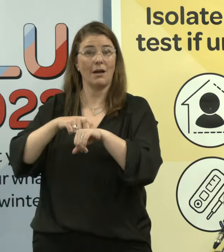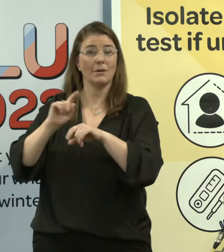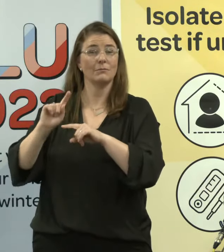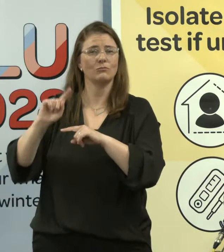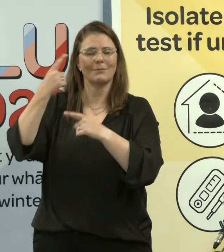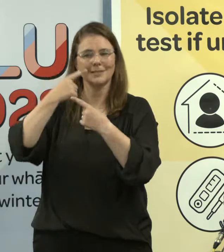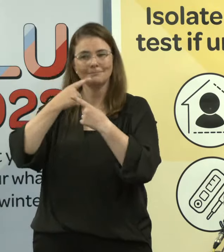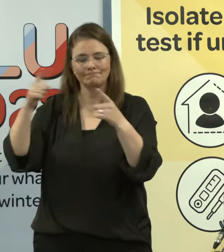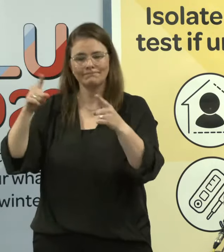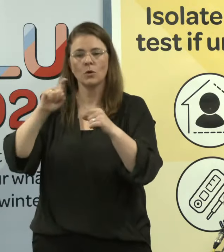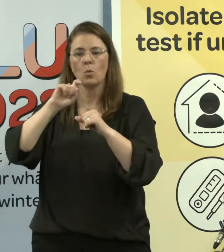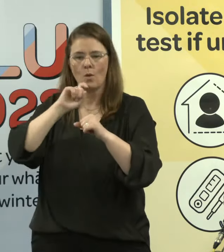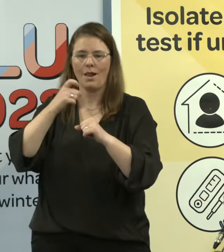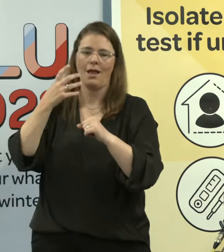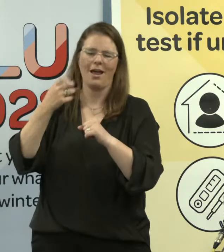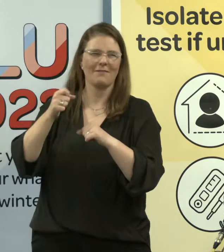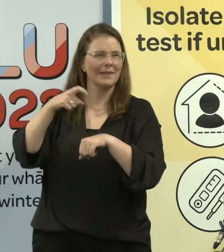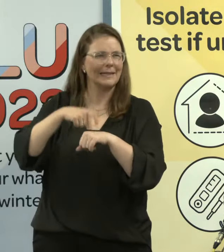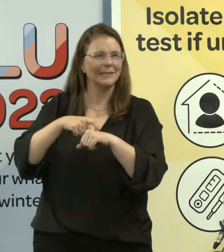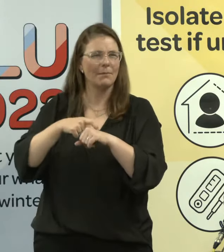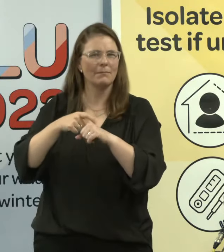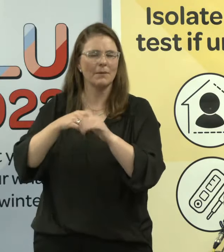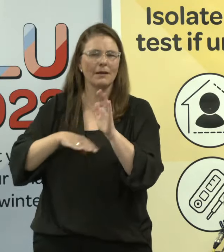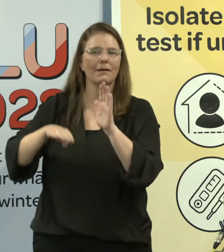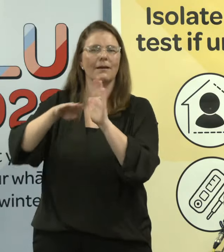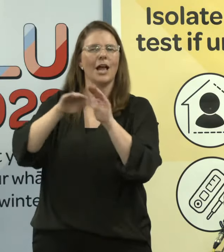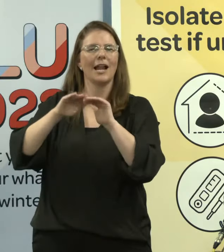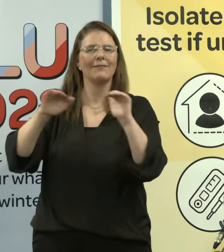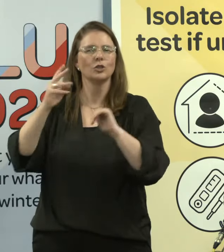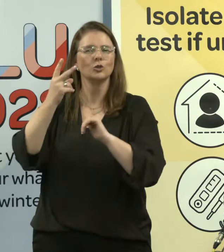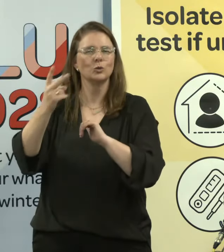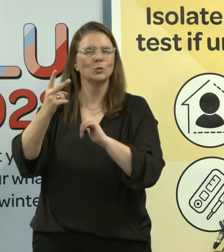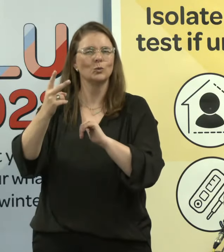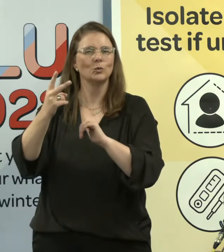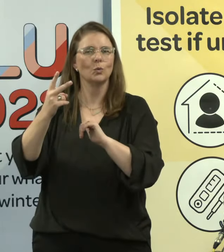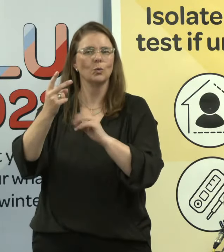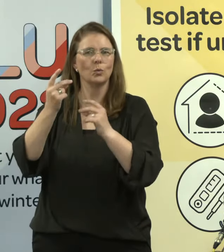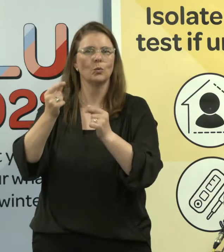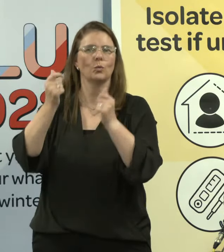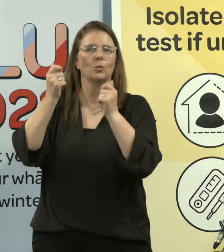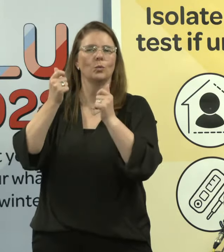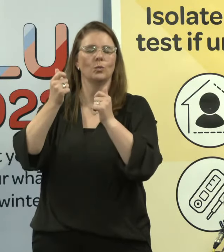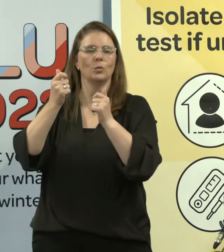tuatahi ana ki a ia panui ki te